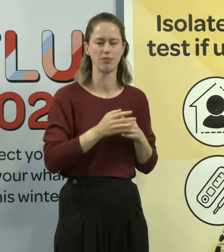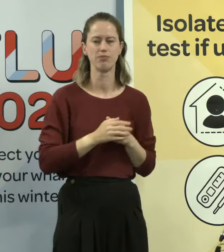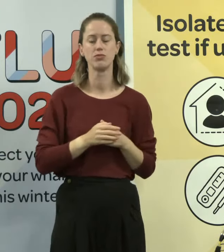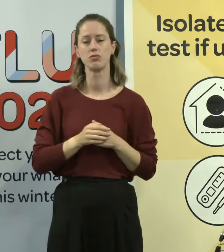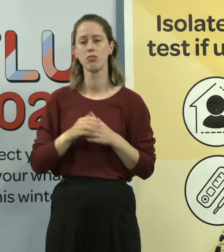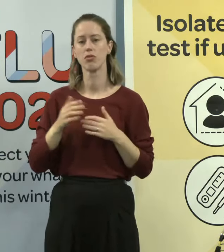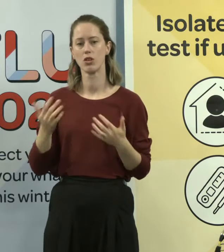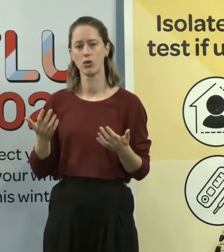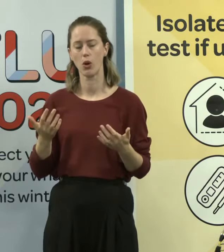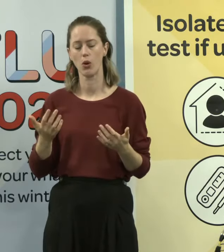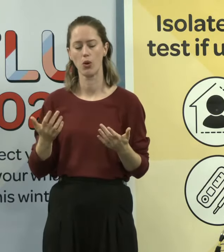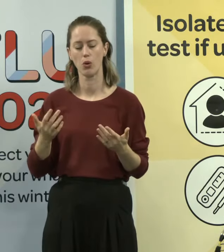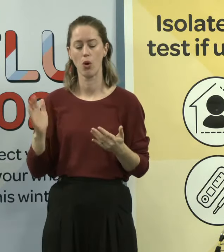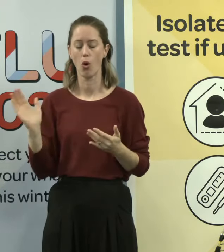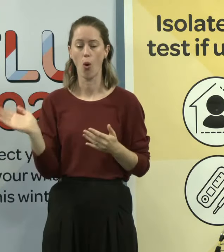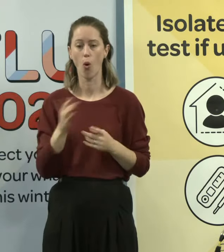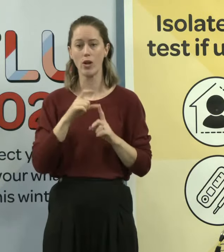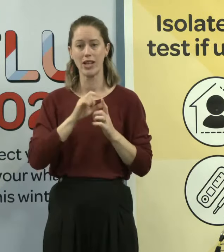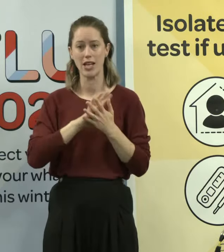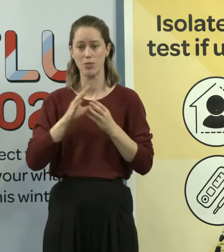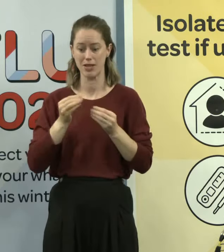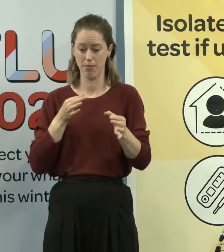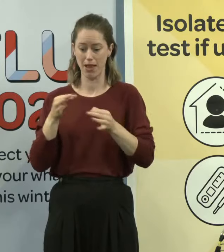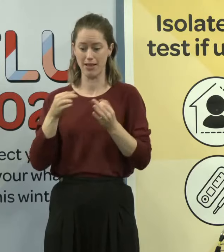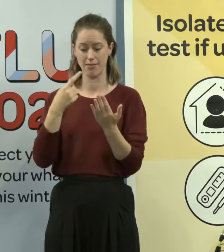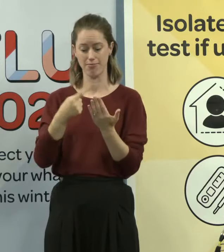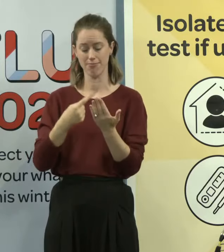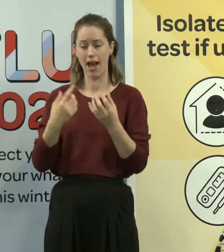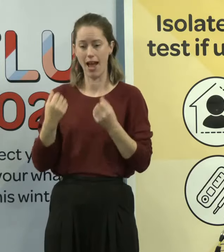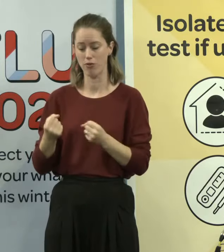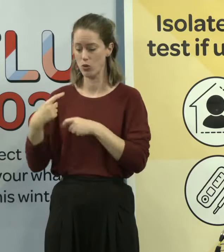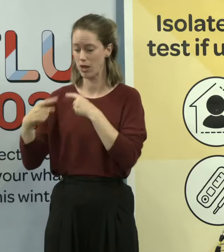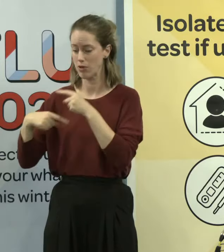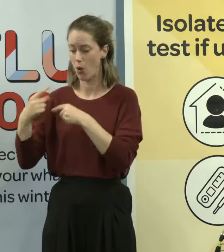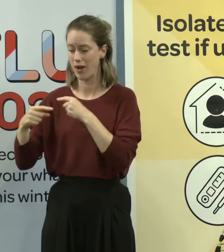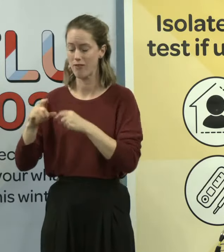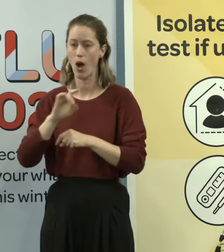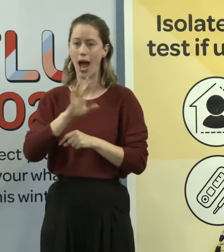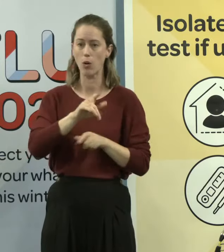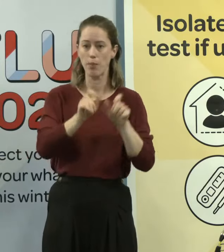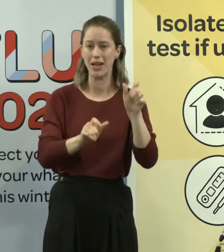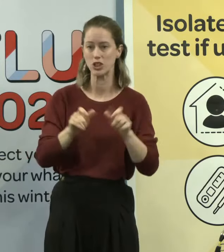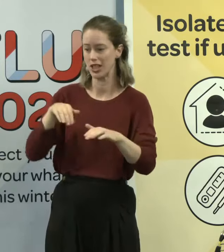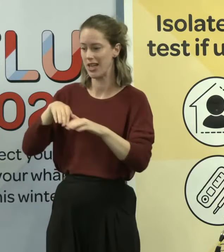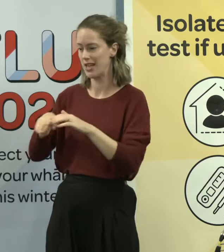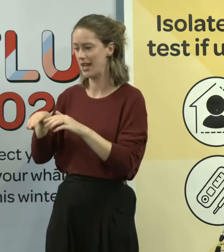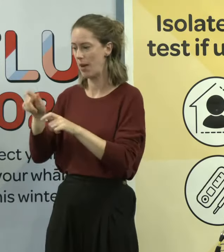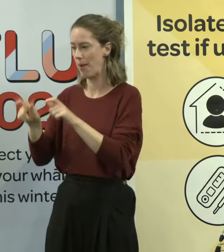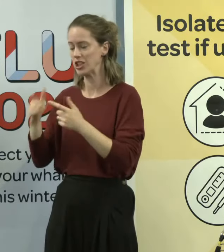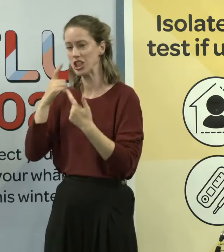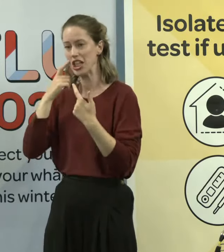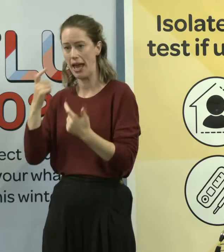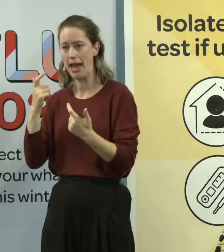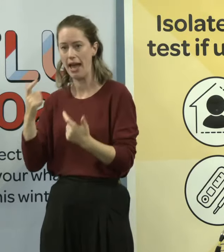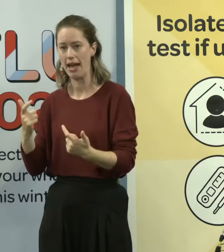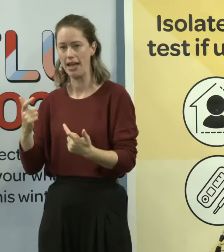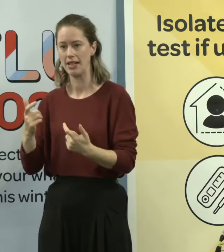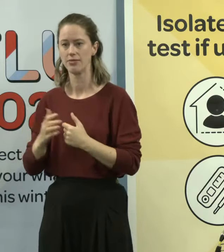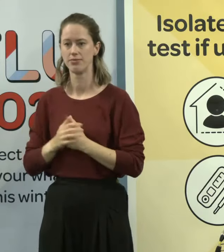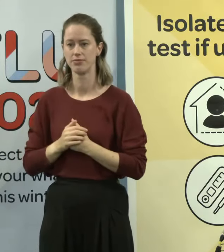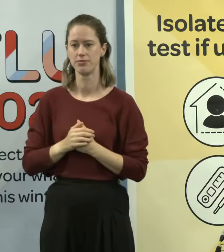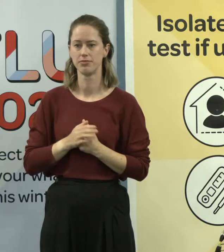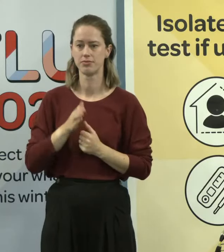karo i te te tupono ka pa ki